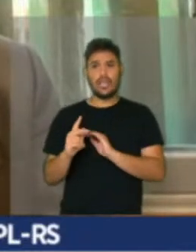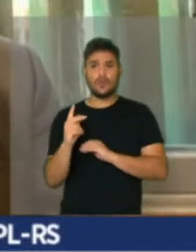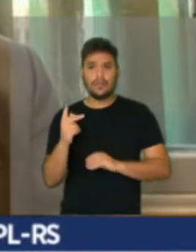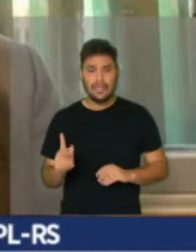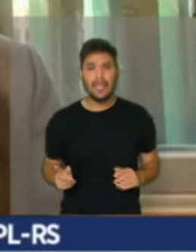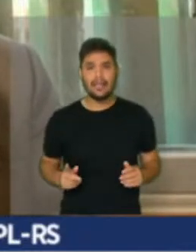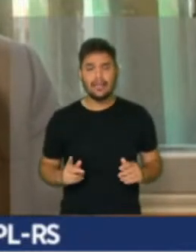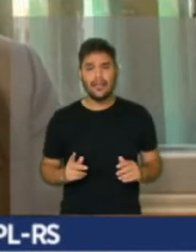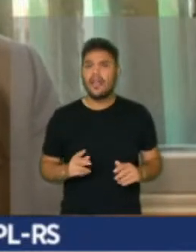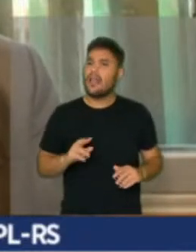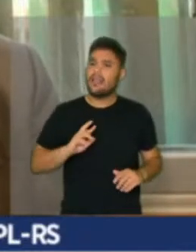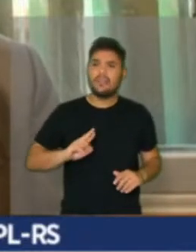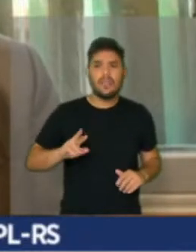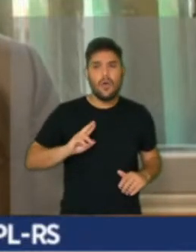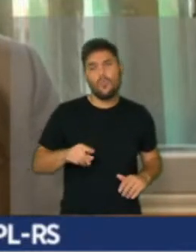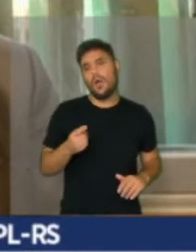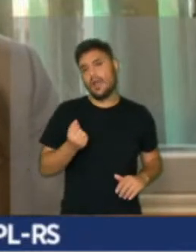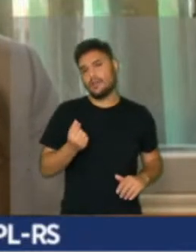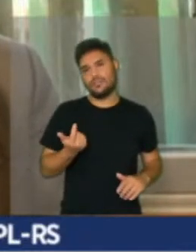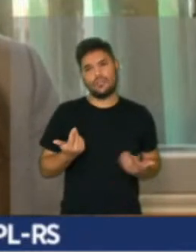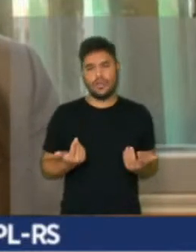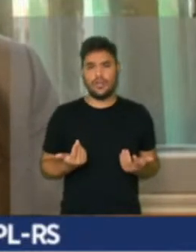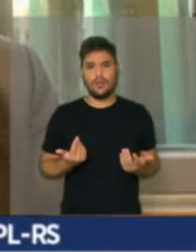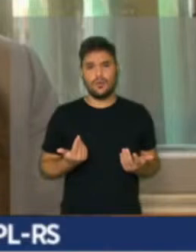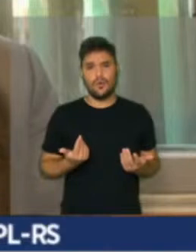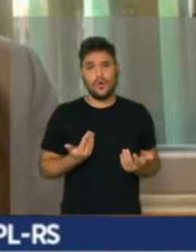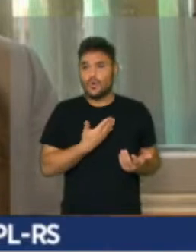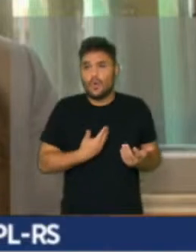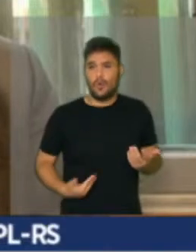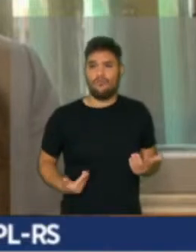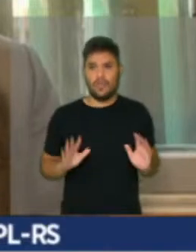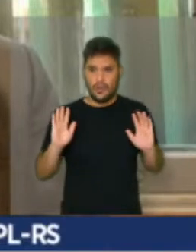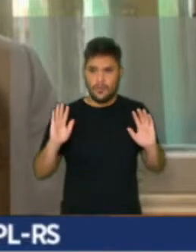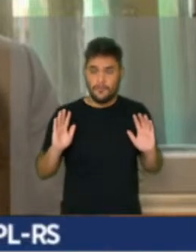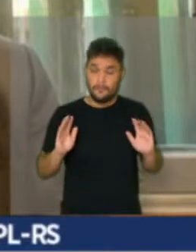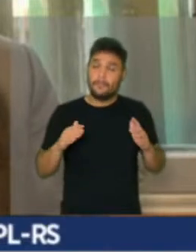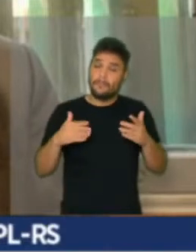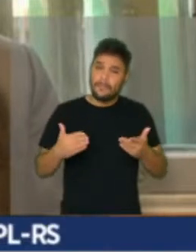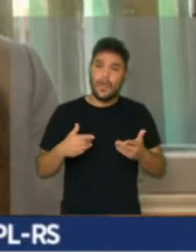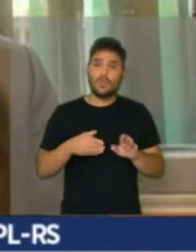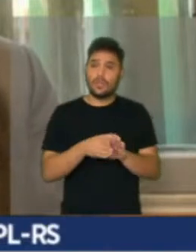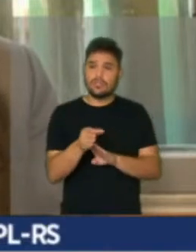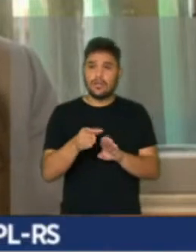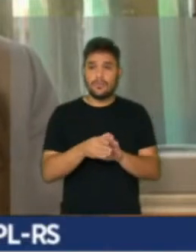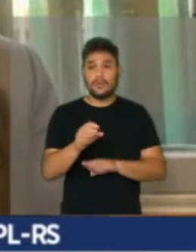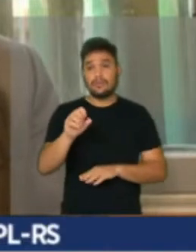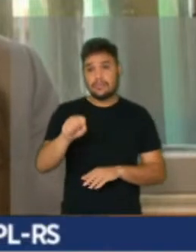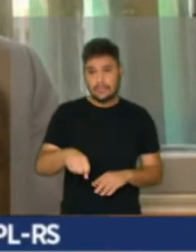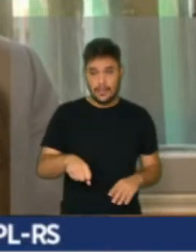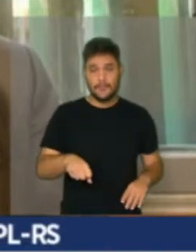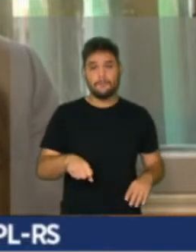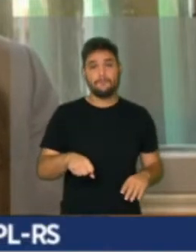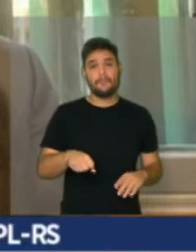TEM NADA VER COM A QUESTÃO DO GOVERNO, POR ISSO NÓS ENCAMINHAMOS SIM A RETIRADA DESSE REQUERIMENTO PORQUE O MINISTRO VAI ESTAR NA CÂMARA